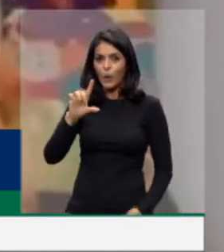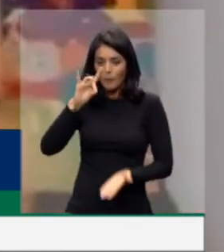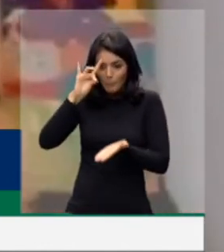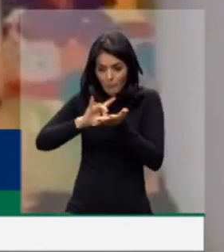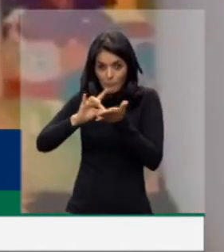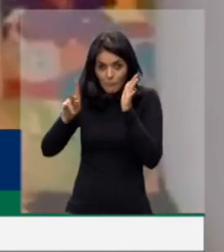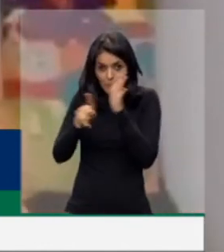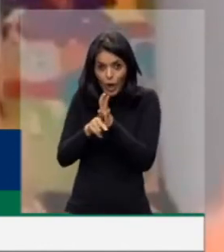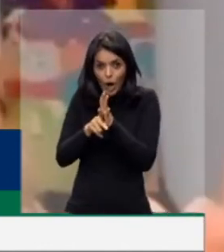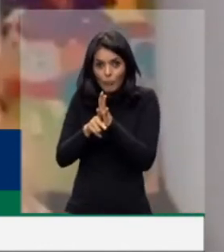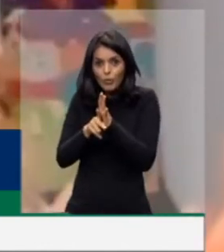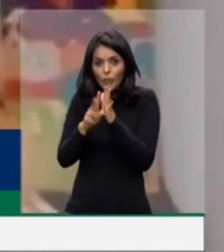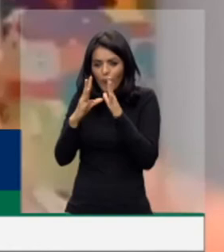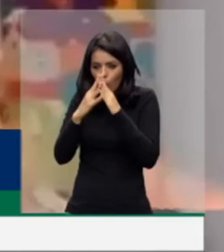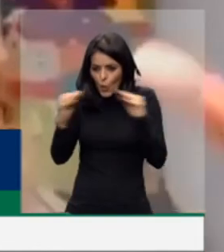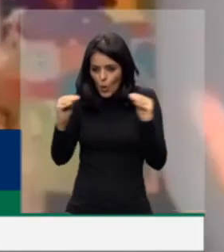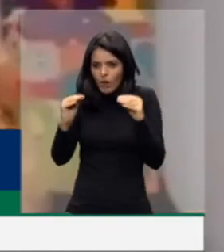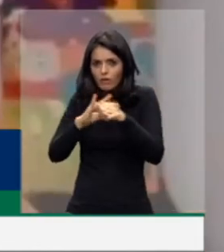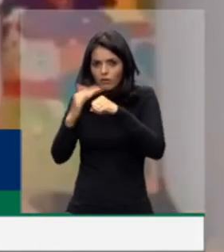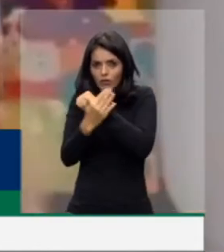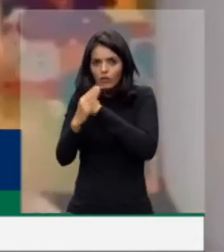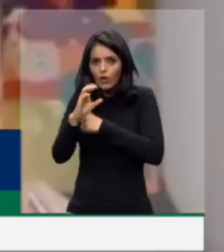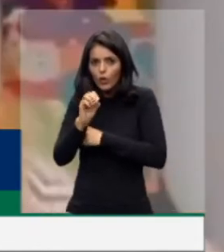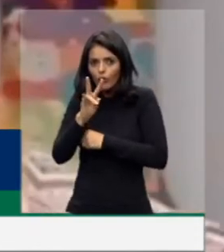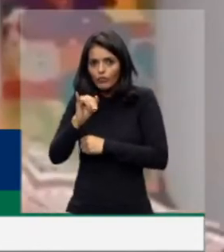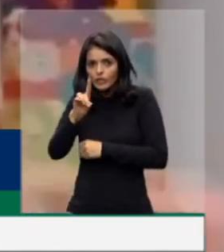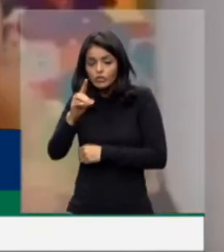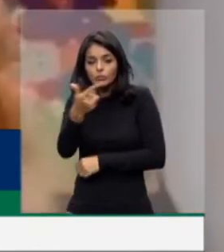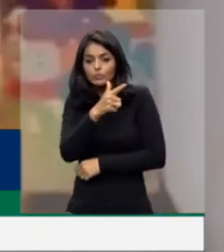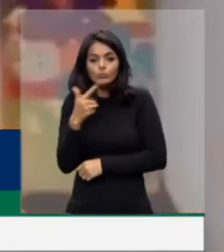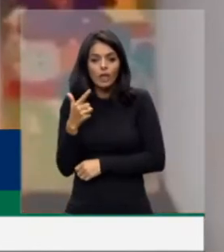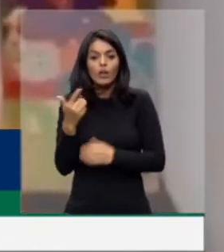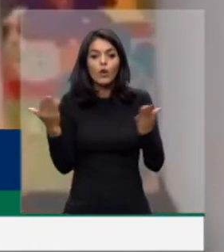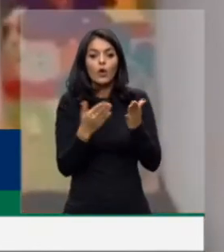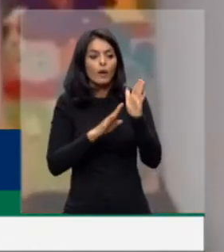TEMOS O REMÉDIO, NÓS NÃO TEMOS UM ESPECÍFICO, E O GRAU